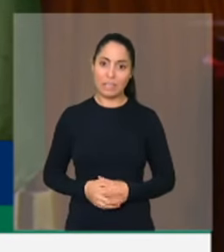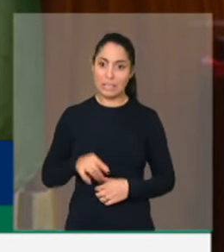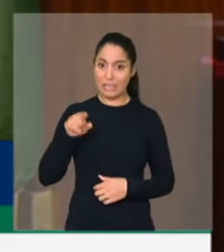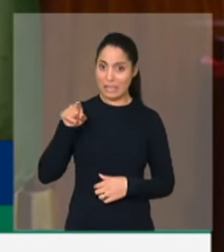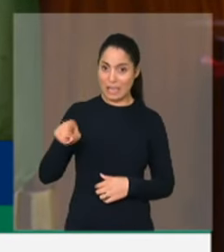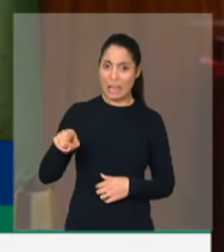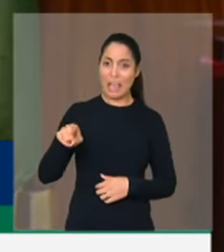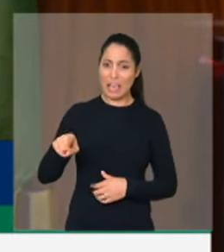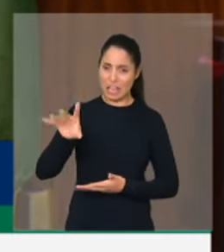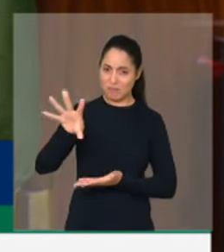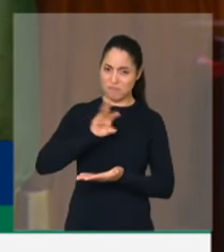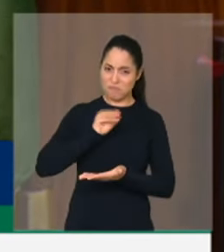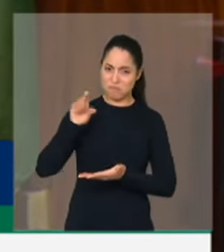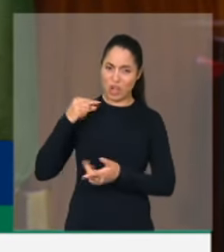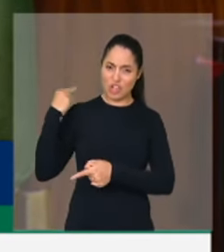LIMA PARTIU NA VÀSPERA DO